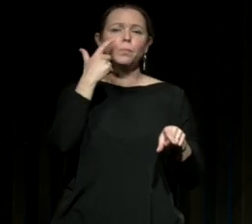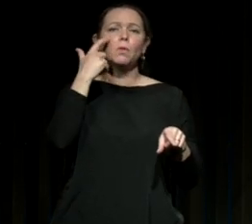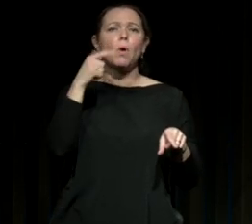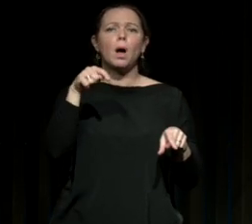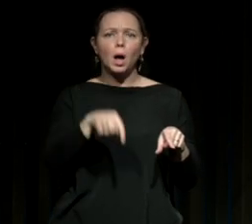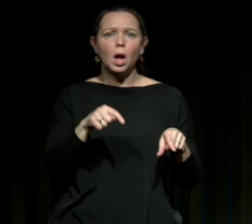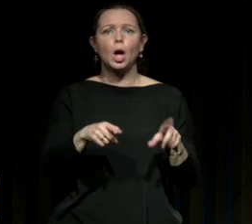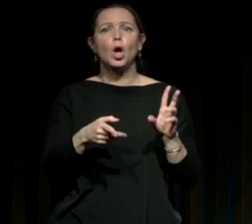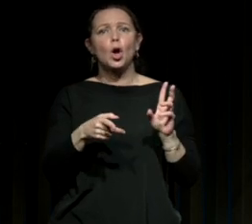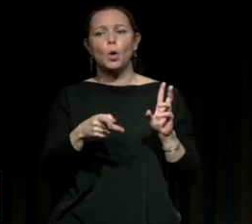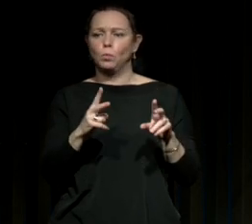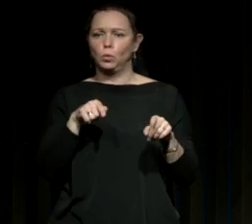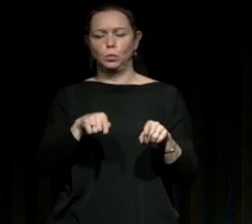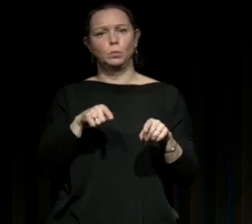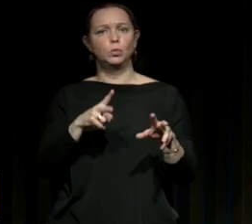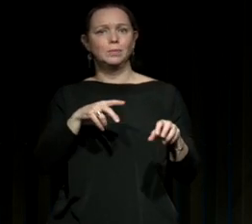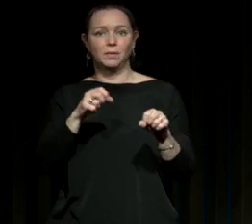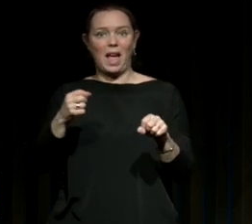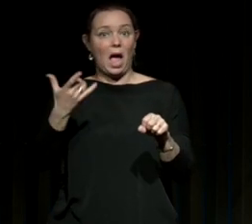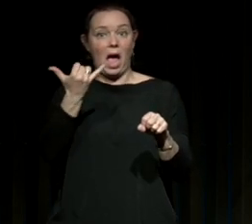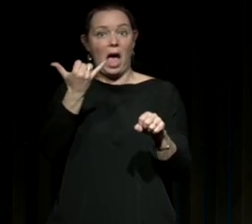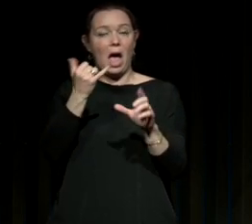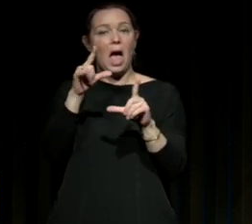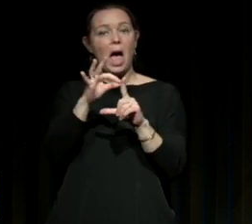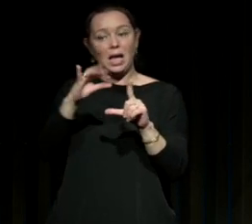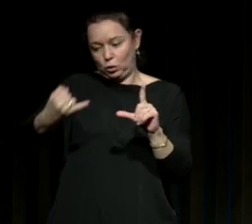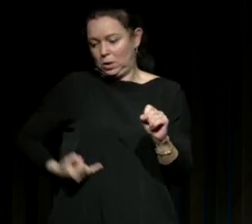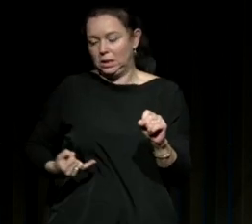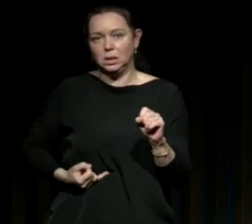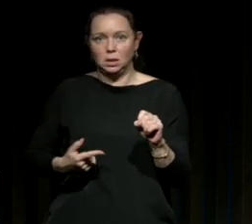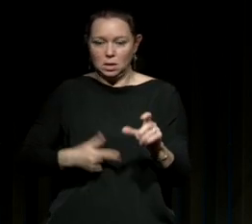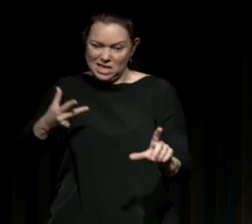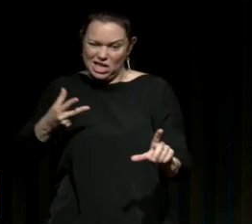est plus résistant à l'insuline il a besoin de plus d'insuline pour avoir le même effet sur sa